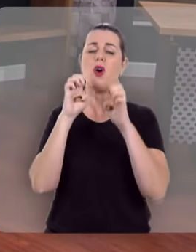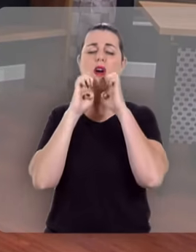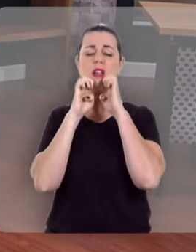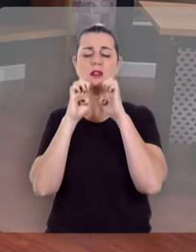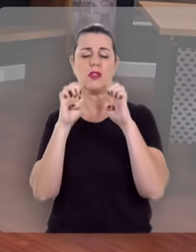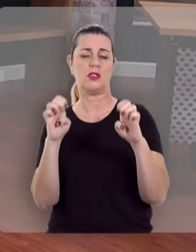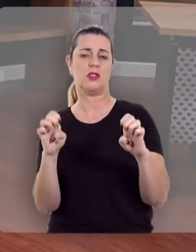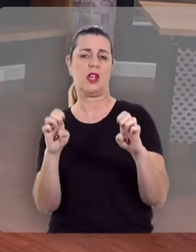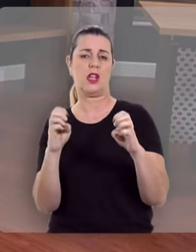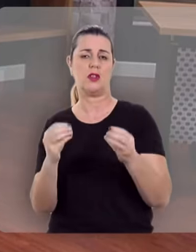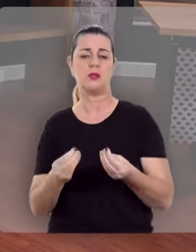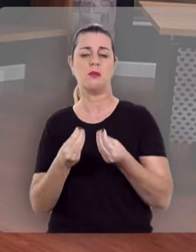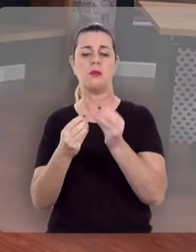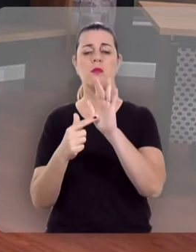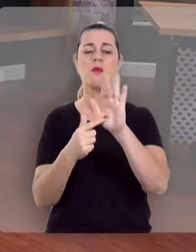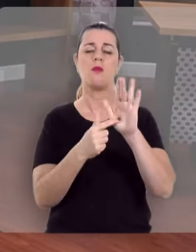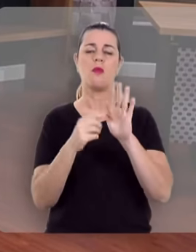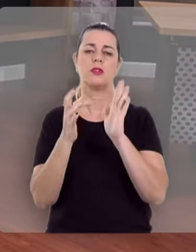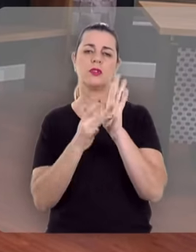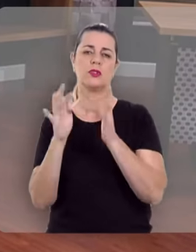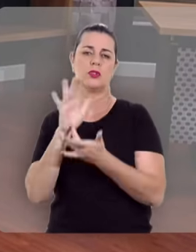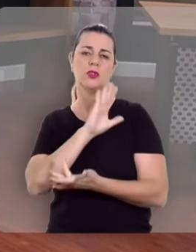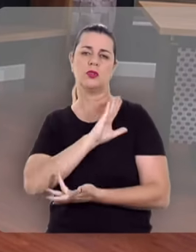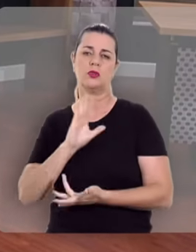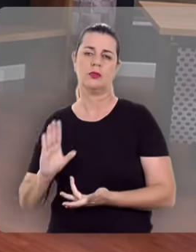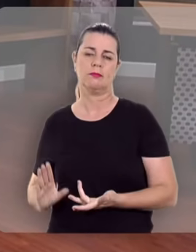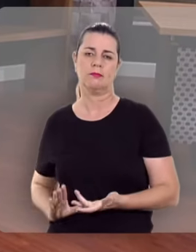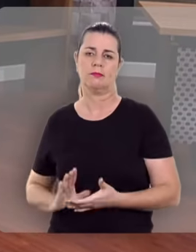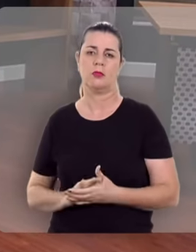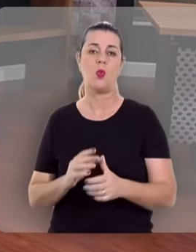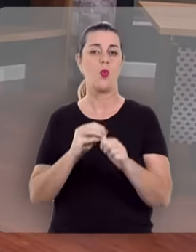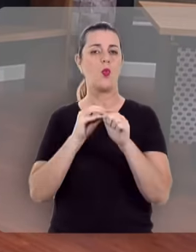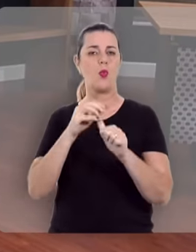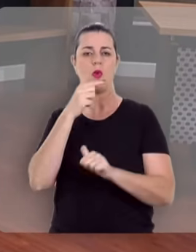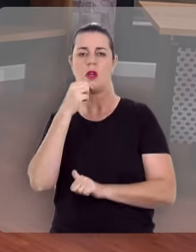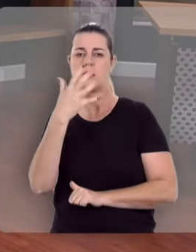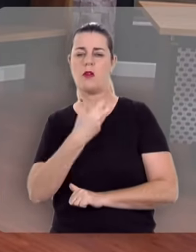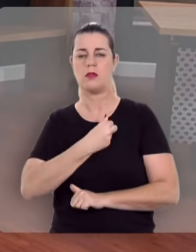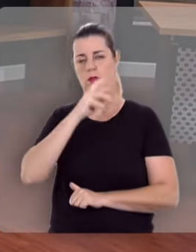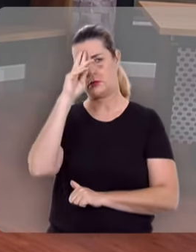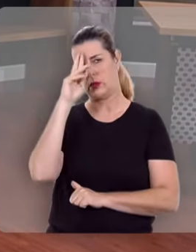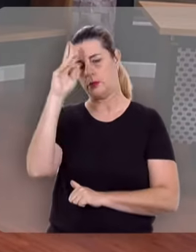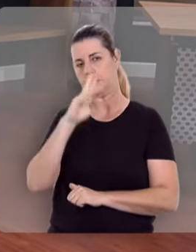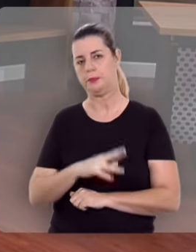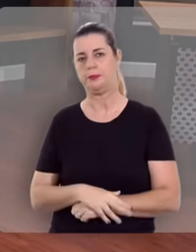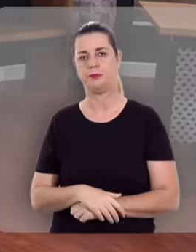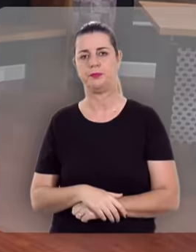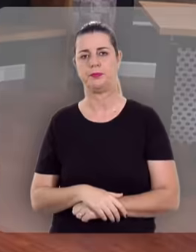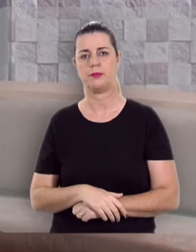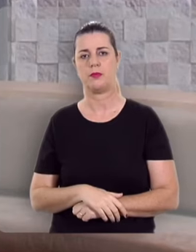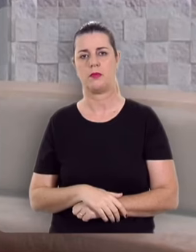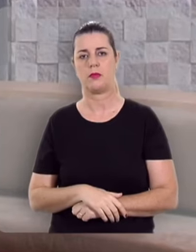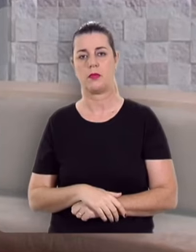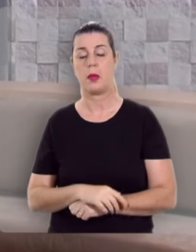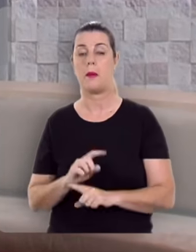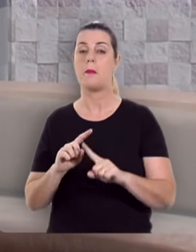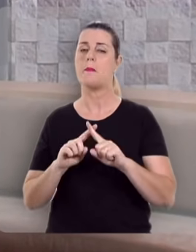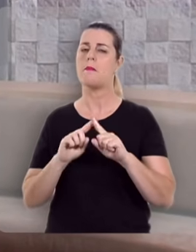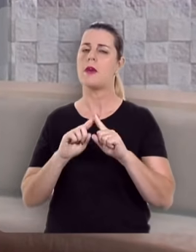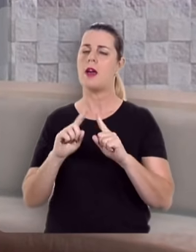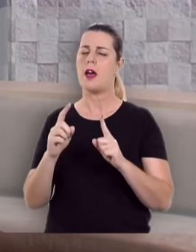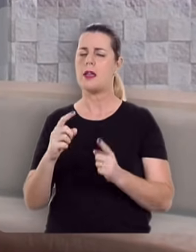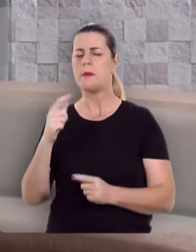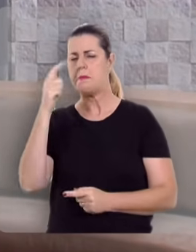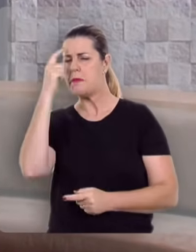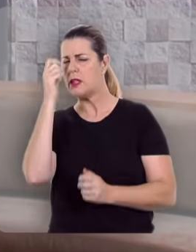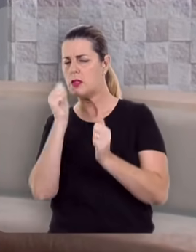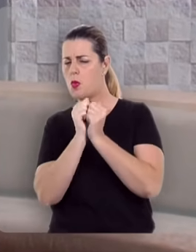evangelho que nos apresenta Cristo e como único salvador e senhor mas não tem comigo que Paulo diz